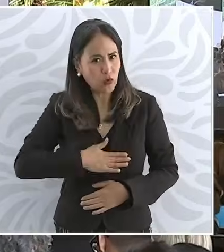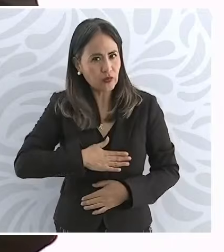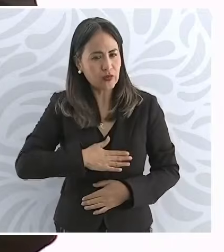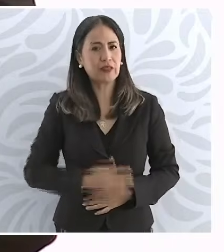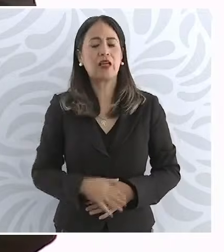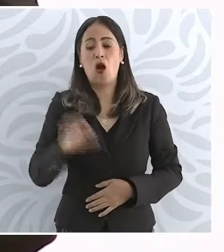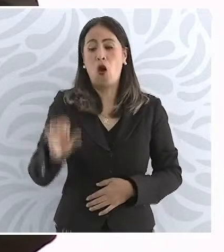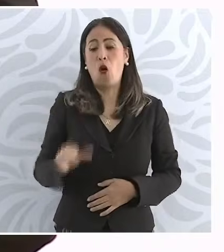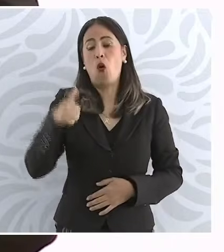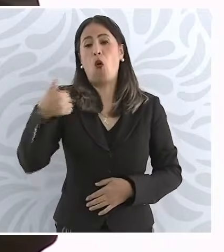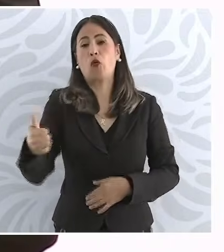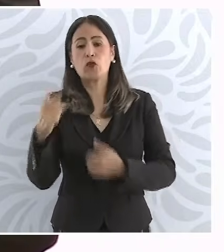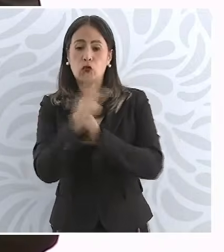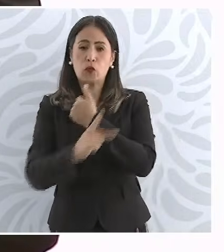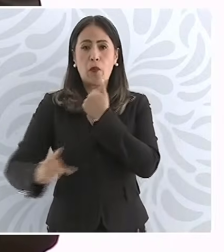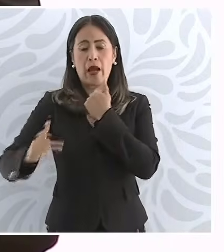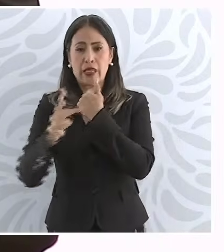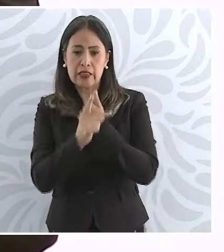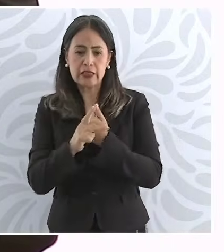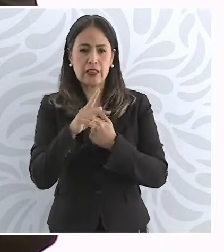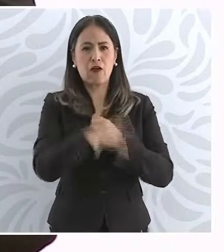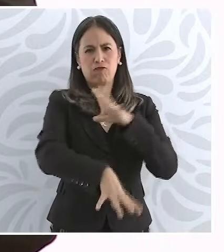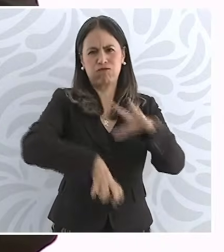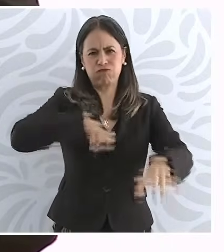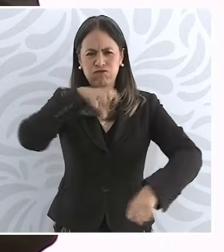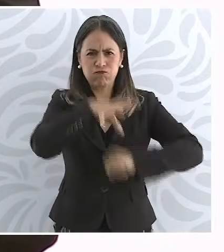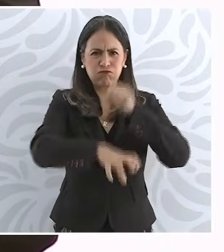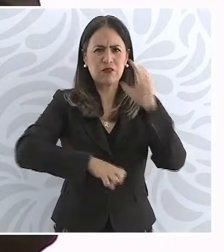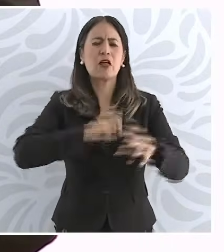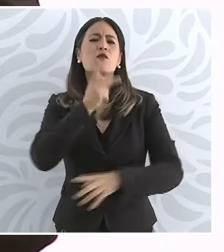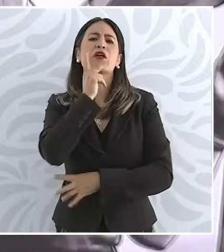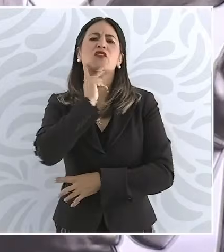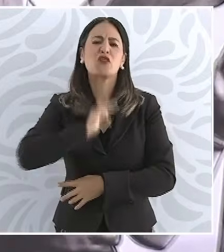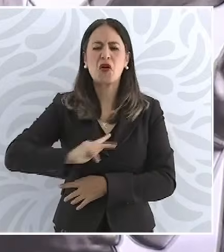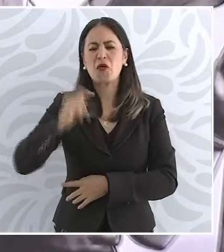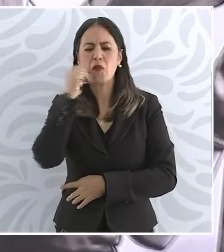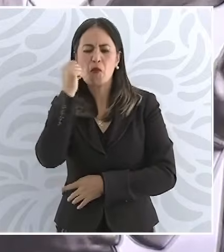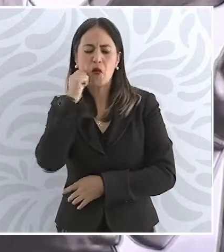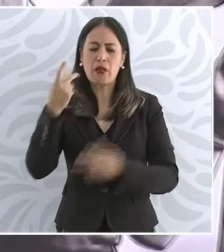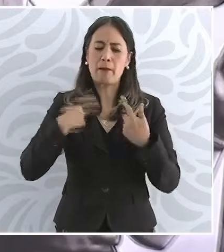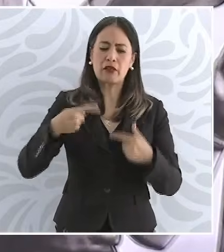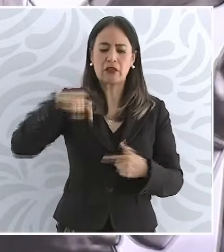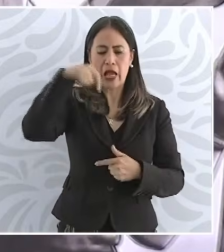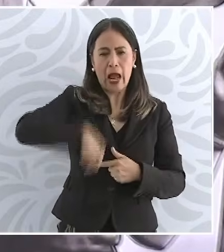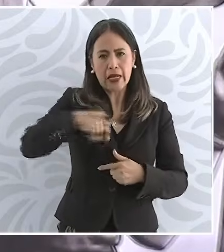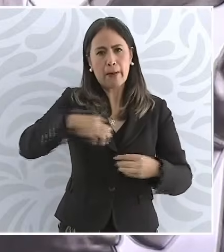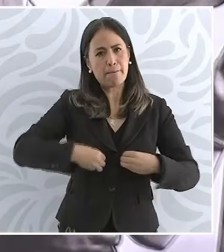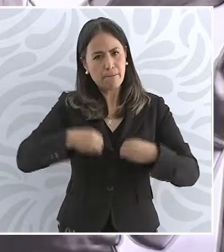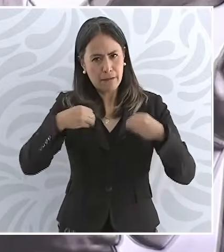extranjeros explotaban el petróleo sin considerar el bienestar de mexicanas y mexicanos frente La